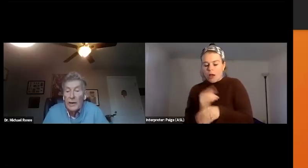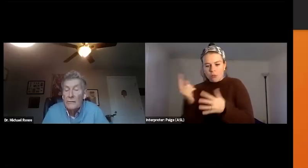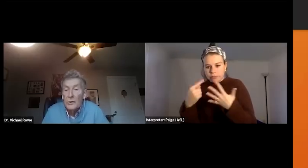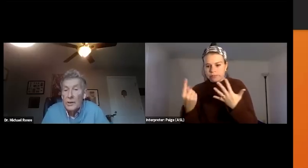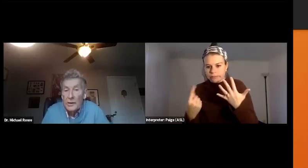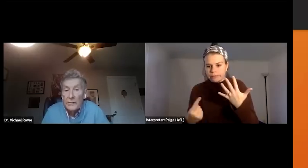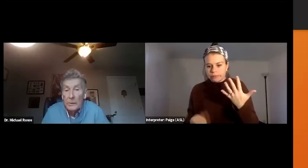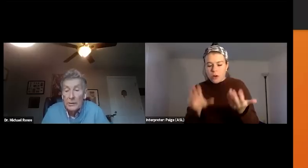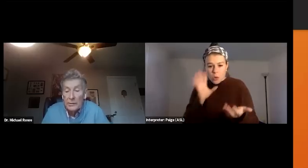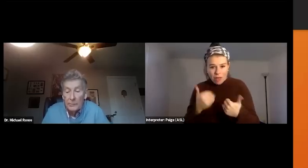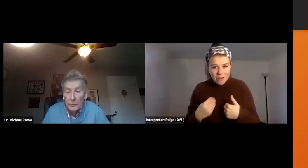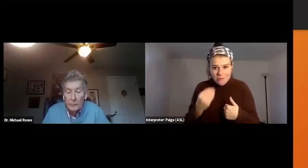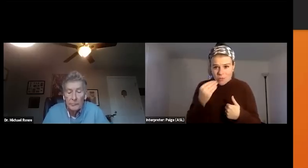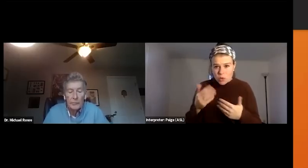¿Tendrán comida a fin de mes?"